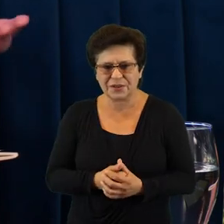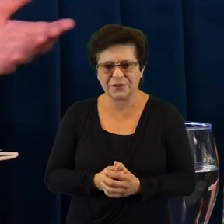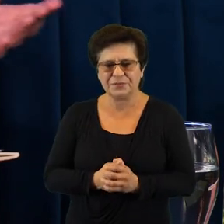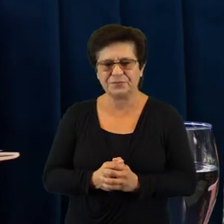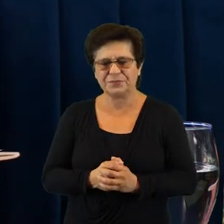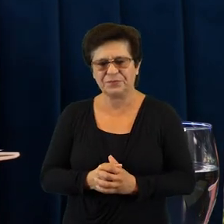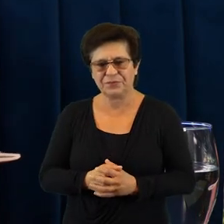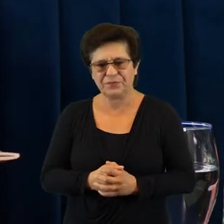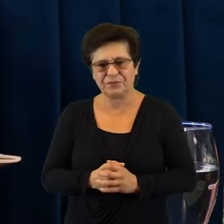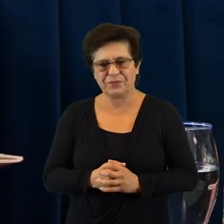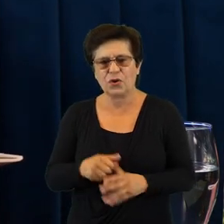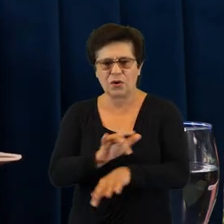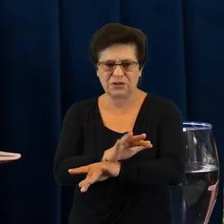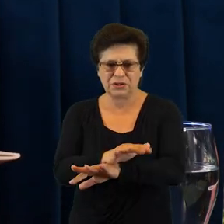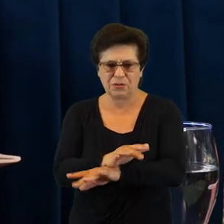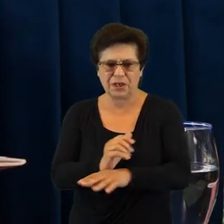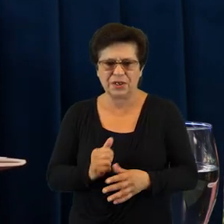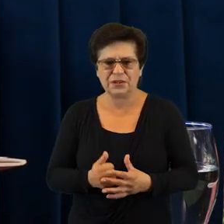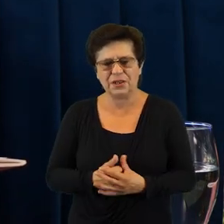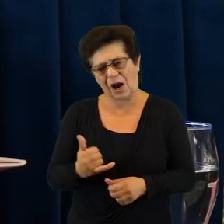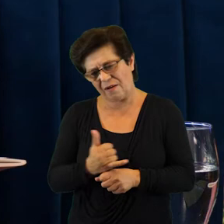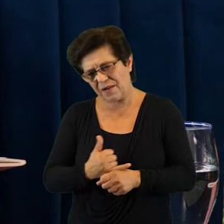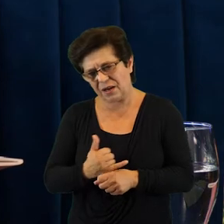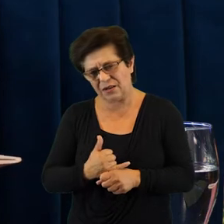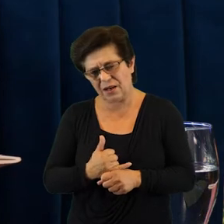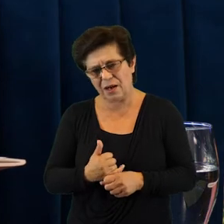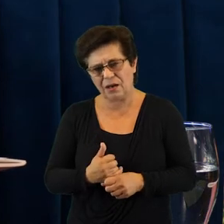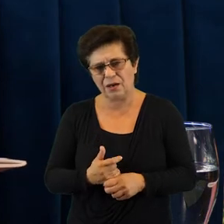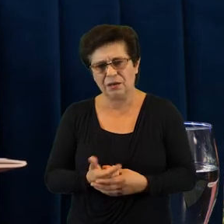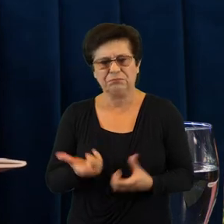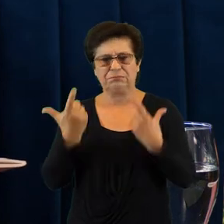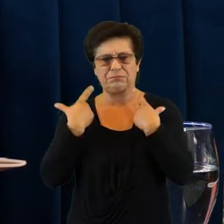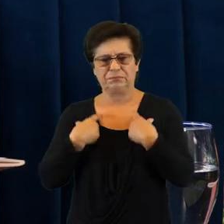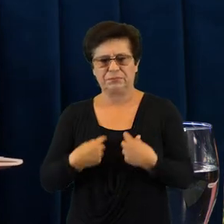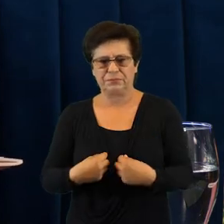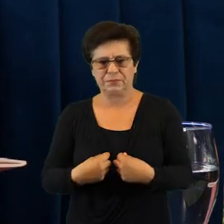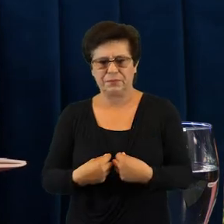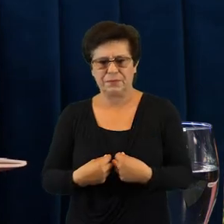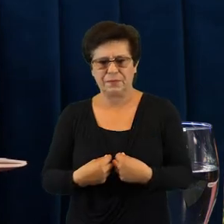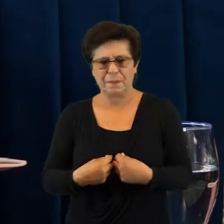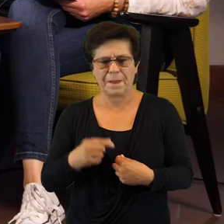ale jednak to jest jakaś kawiarnia i nagle ni stąd, ni zowąd Wacek mówi: